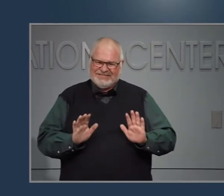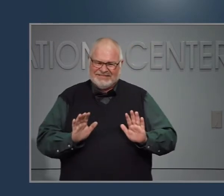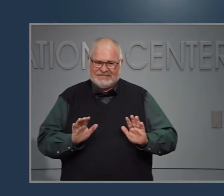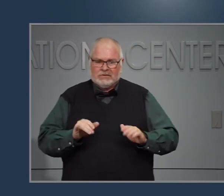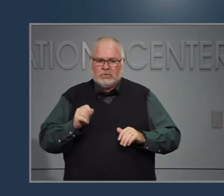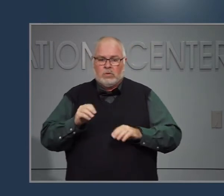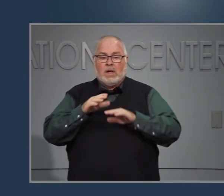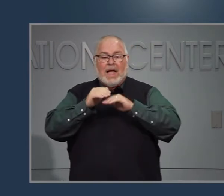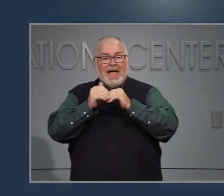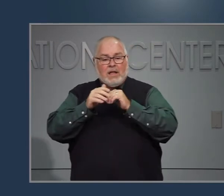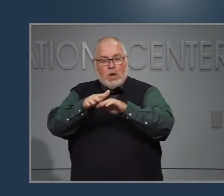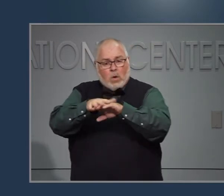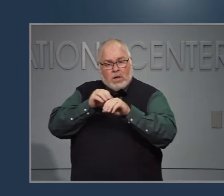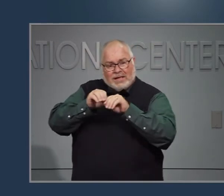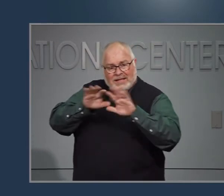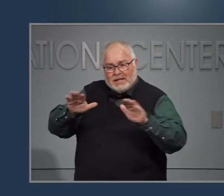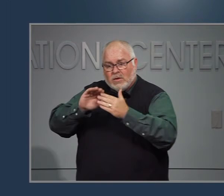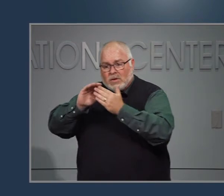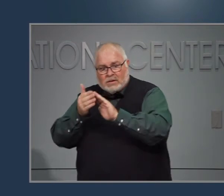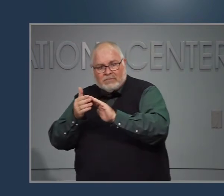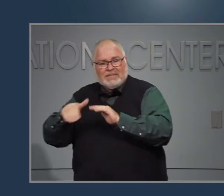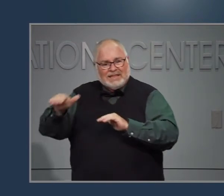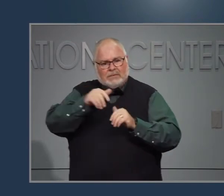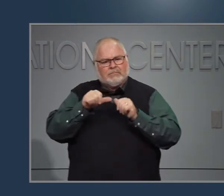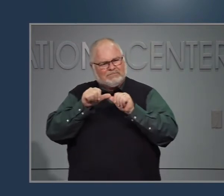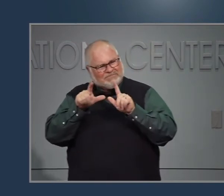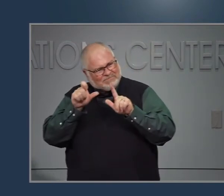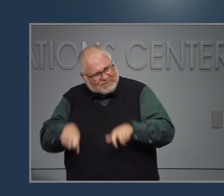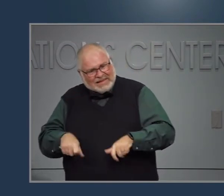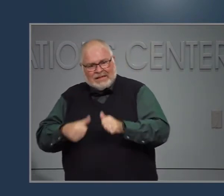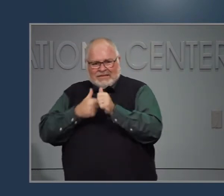reduciendo la propagación de covid diecinueve en la Comunidad, quiere decir que